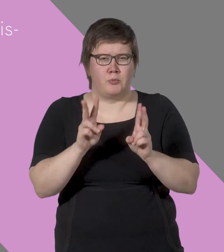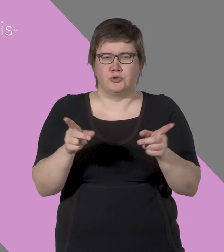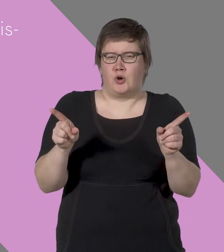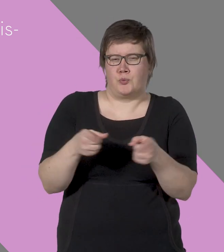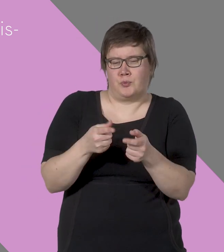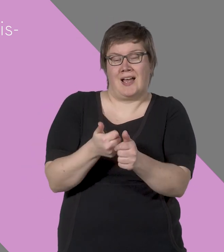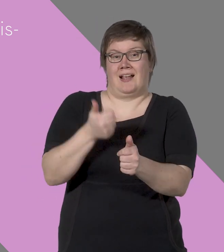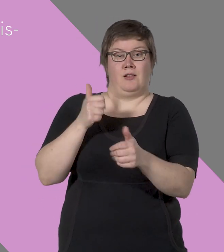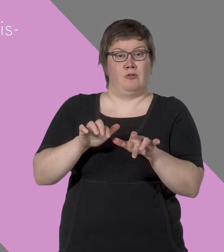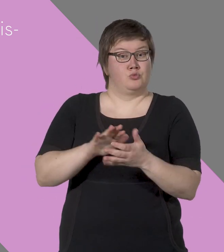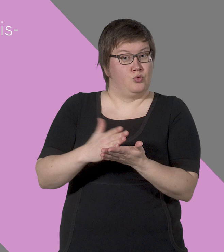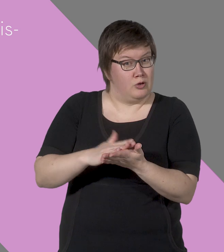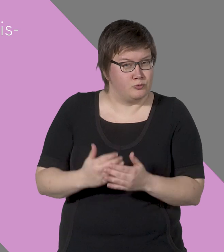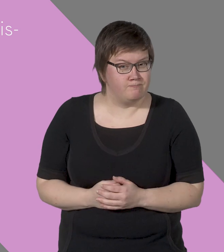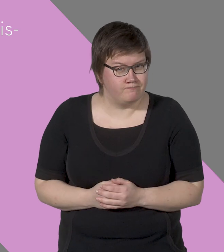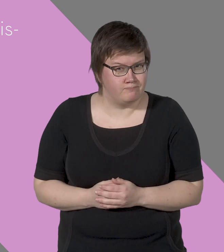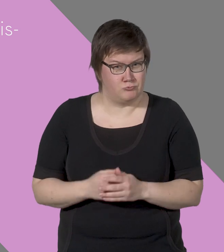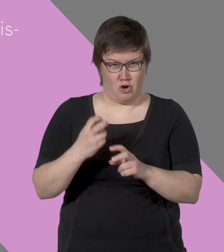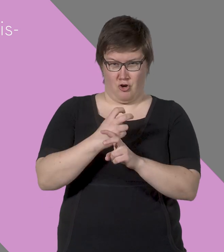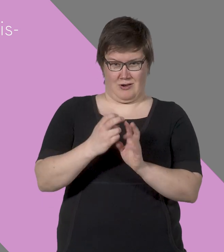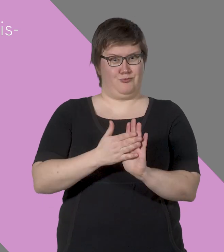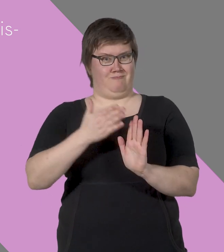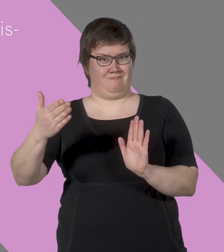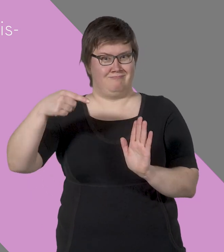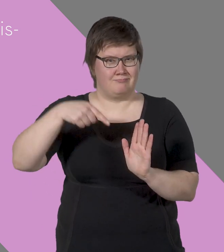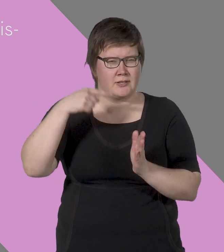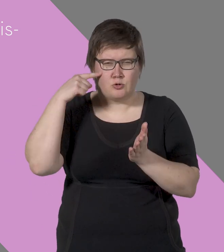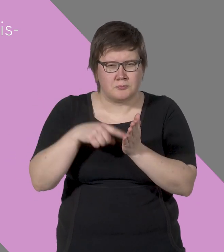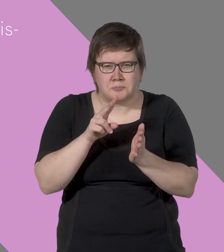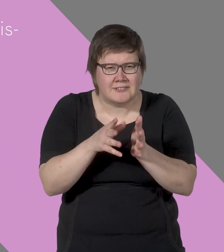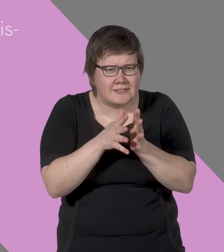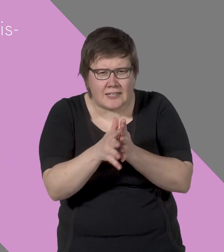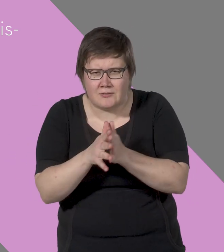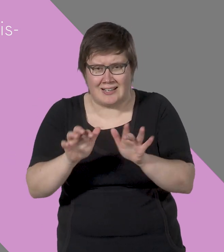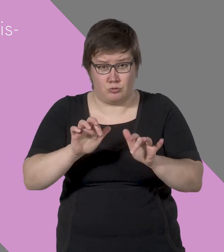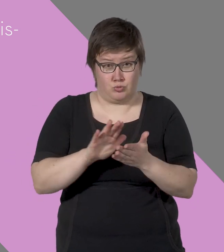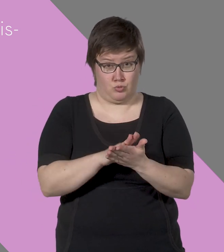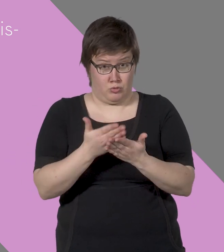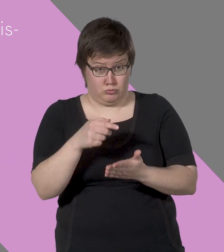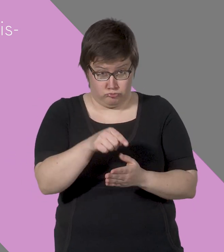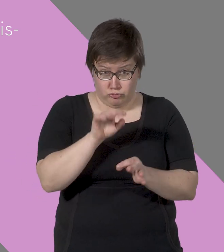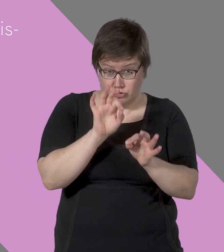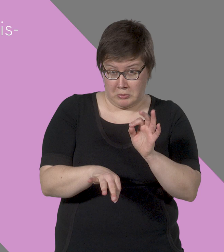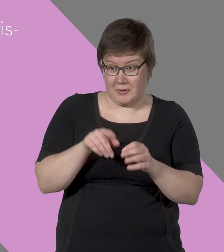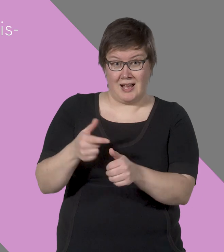ja lyhytkestoista etätulkkausta kirjoitustulkkauksella. Tarkoituksena on selvittää, miten kirjoitustulkkaus soveltuu -